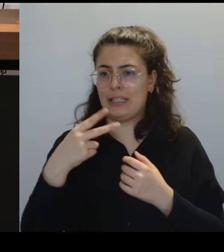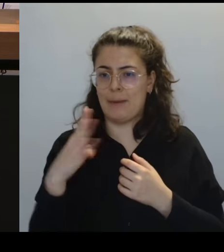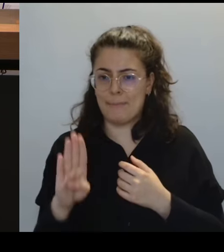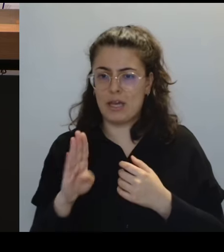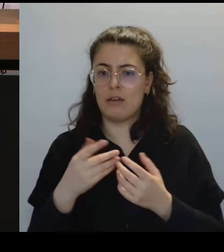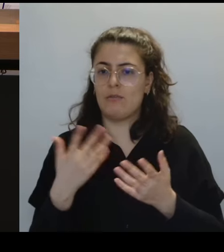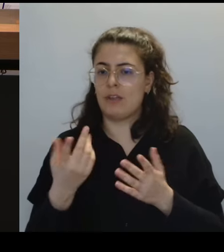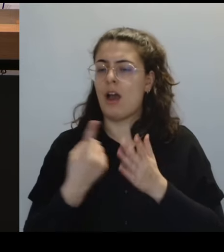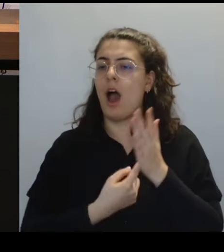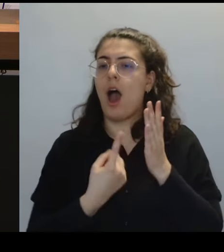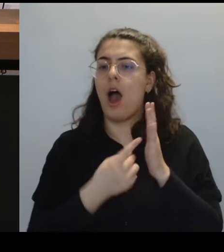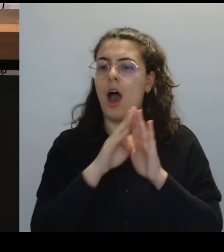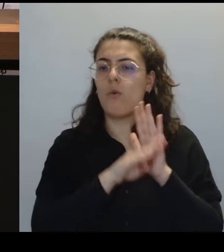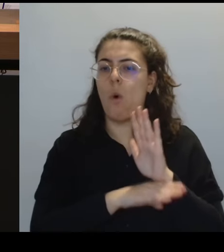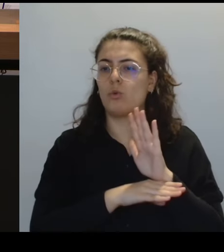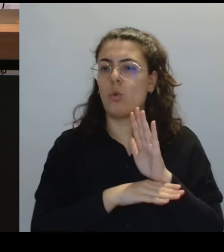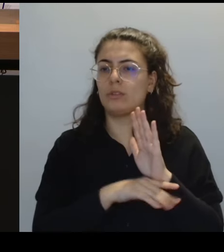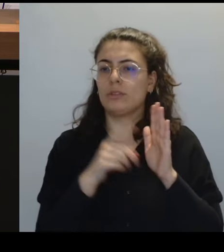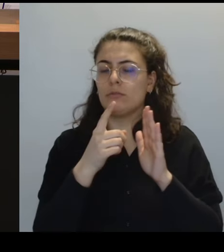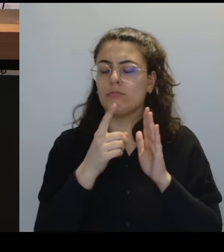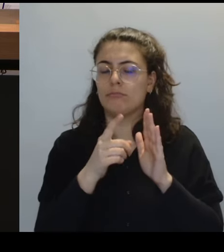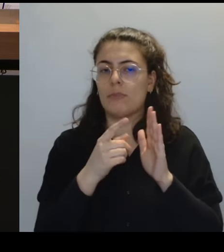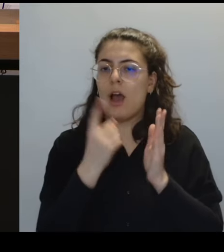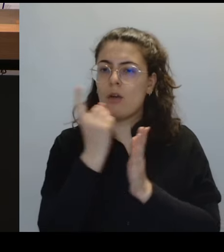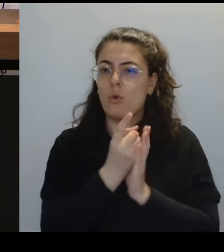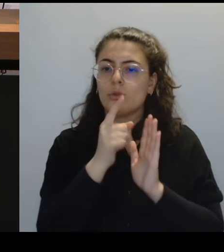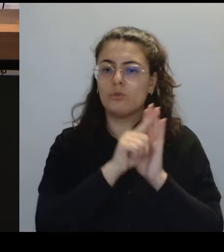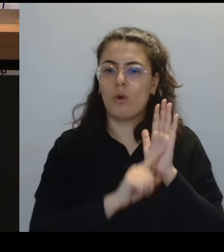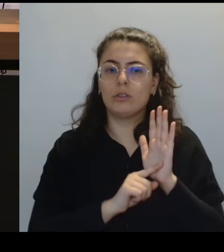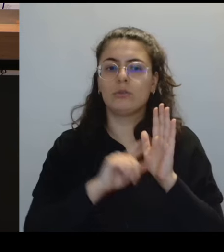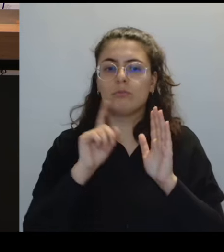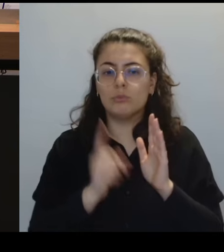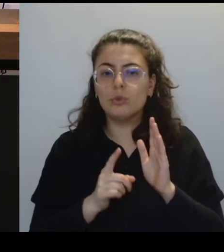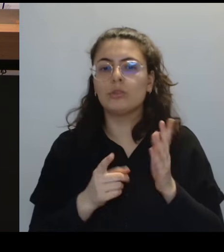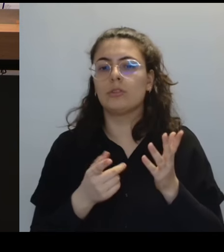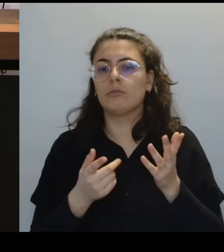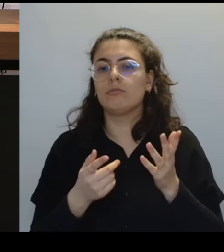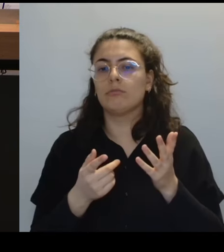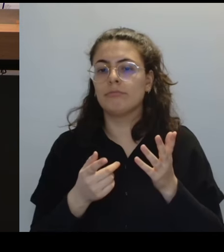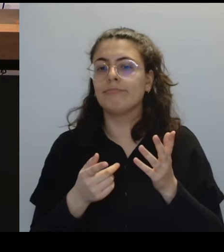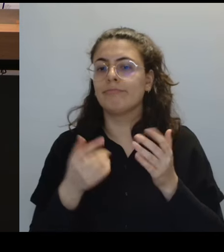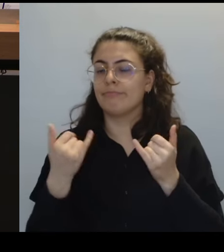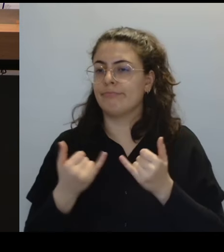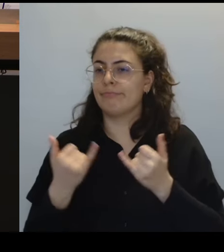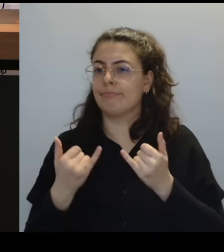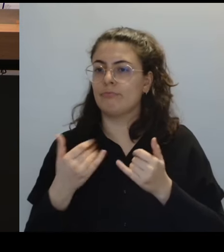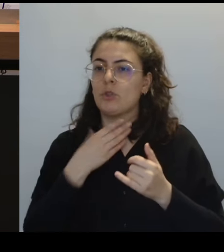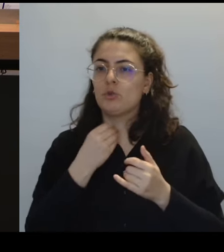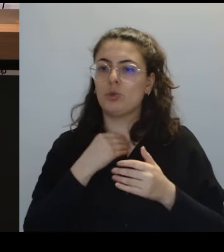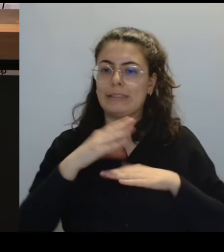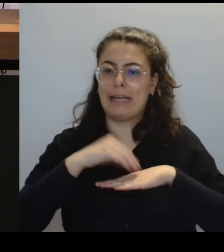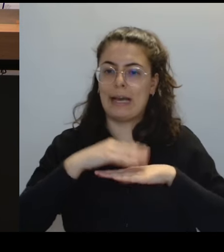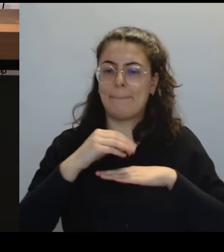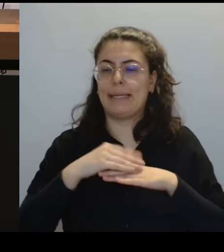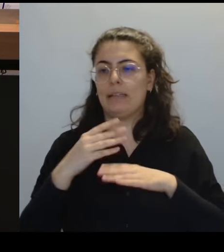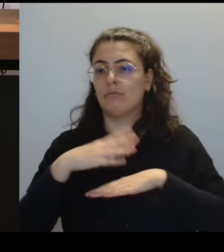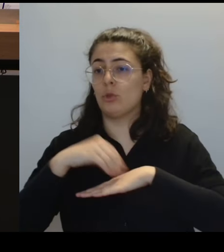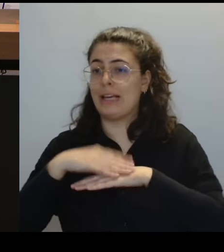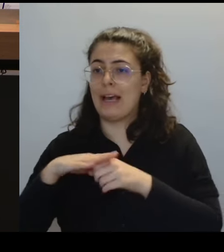enger erfasst, muss selbstverständlich von einem akuten Ausbau von Suchttherapie und Therapieplätzen in